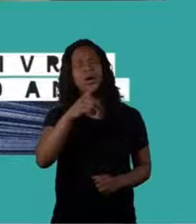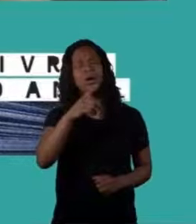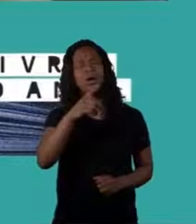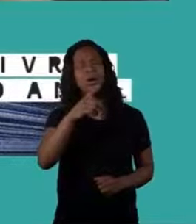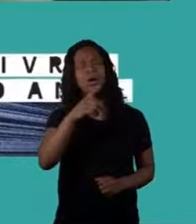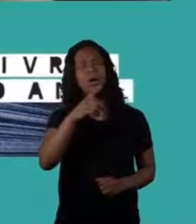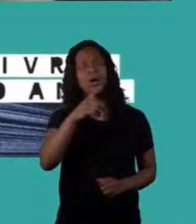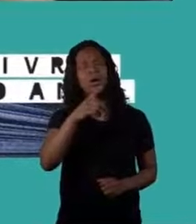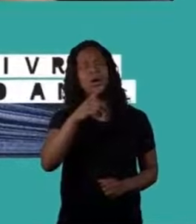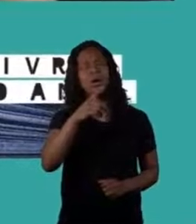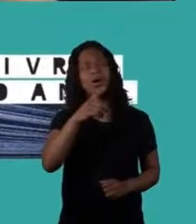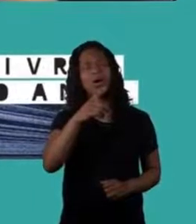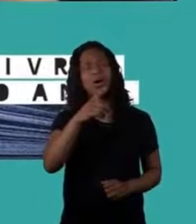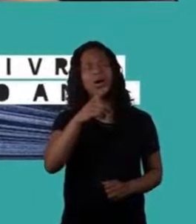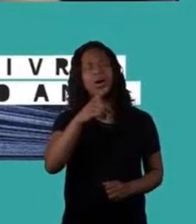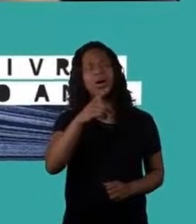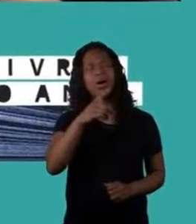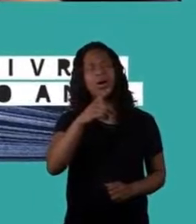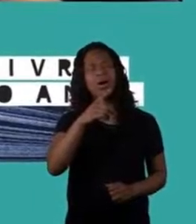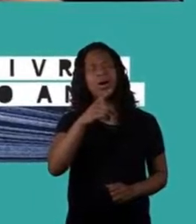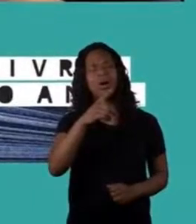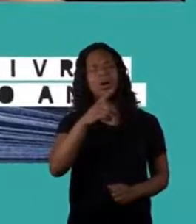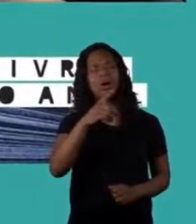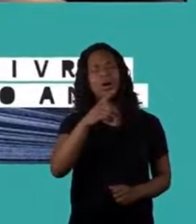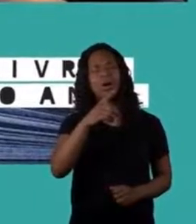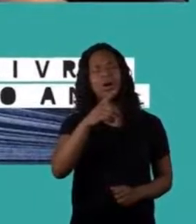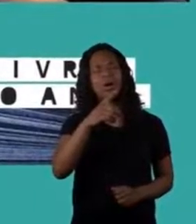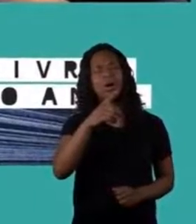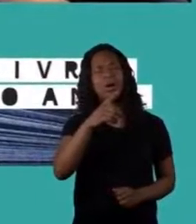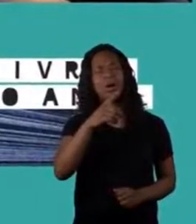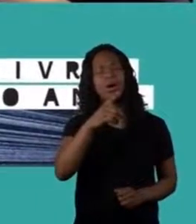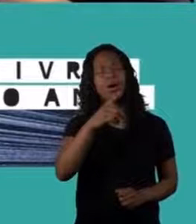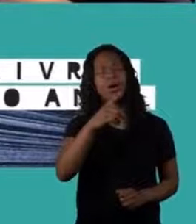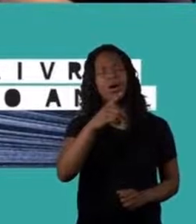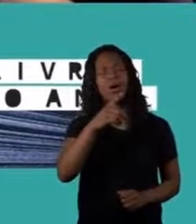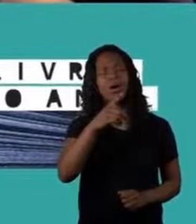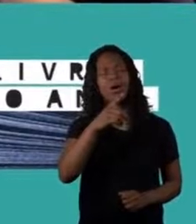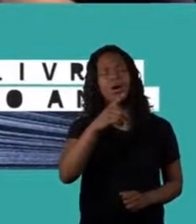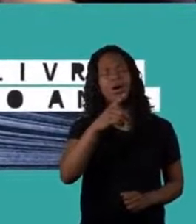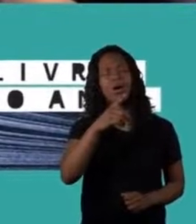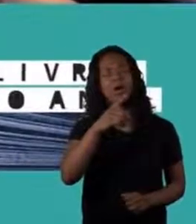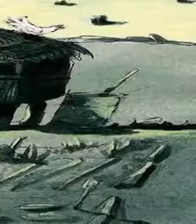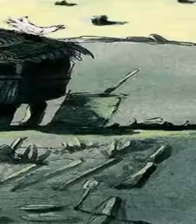Prêmio Jabuti 2021: 'Sagatrissuinorana', de Nelson Cruz e João Luiz Guimarães, ganha